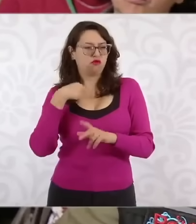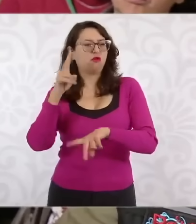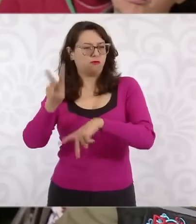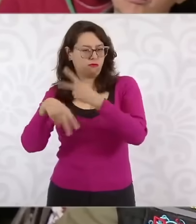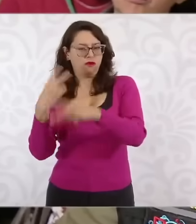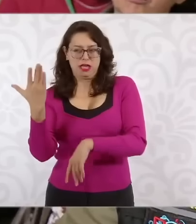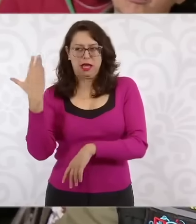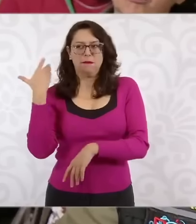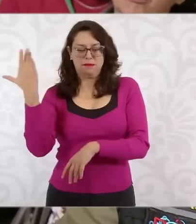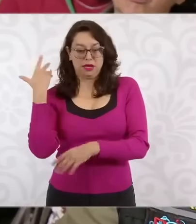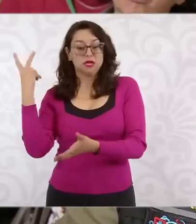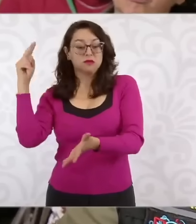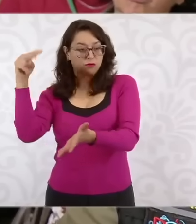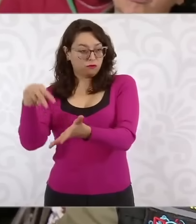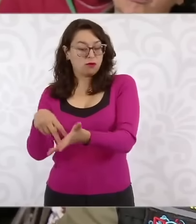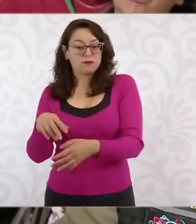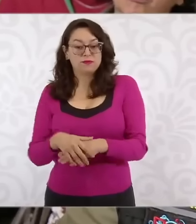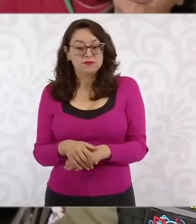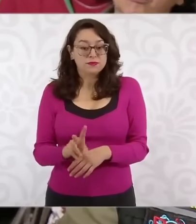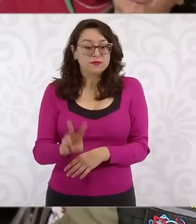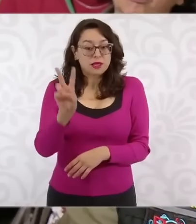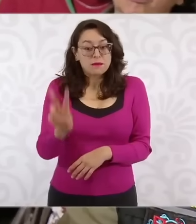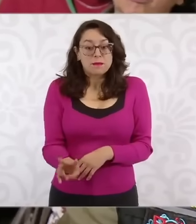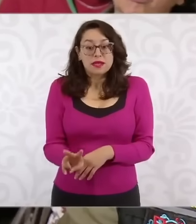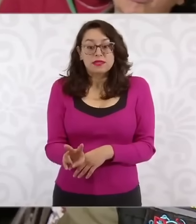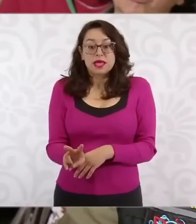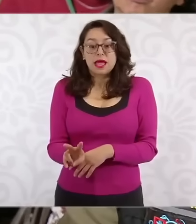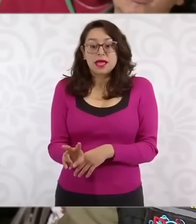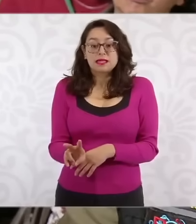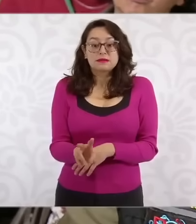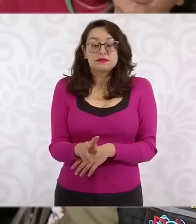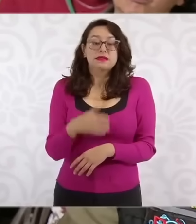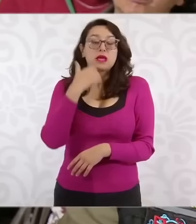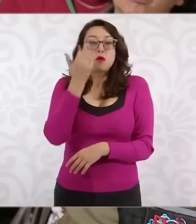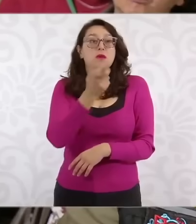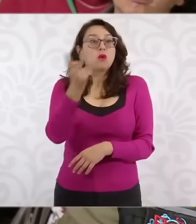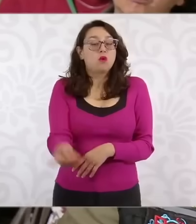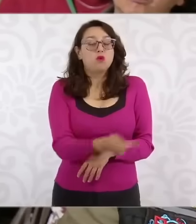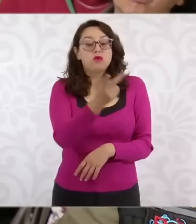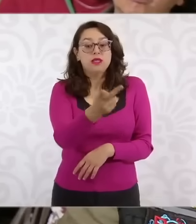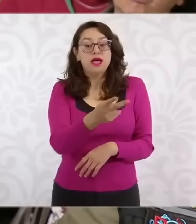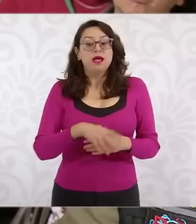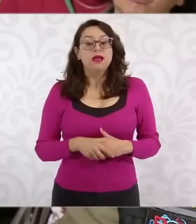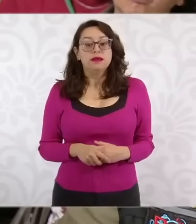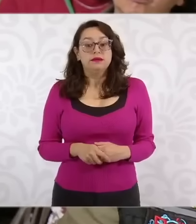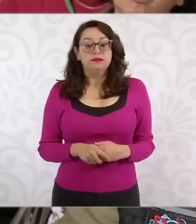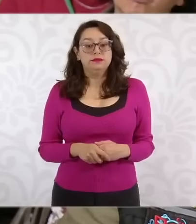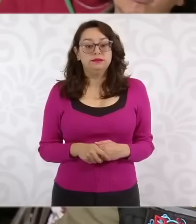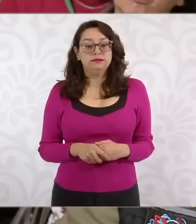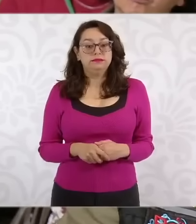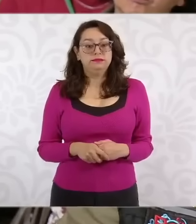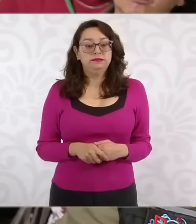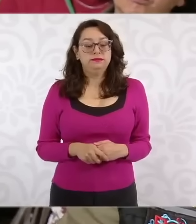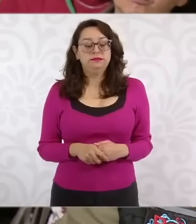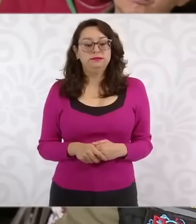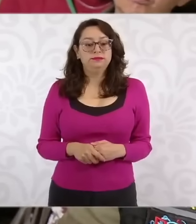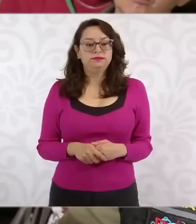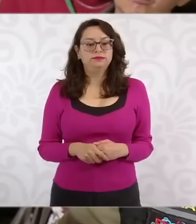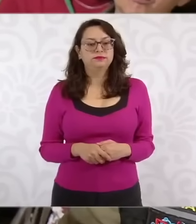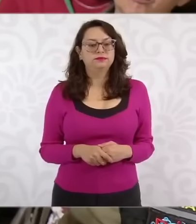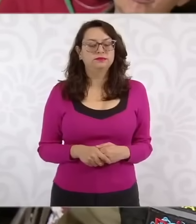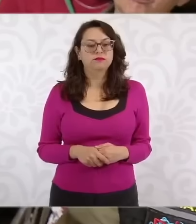pues yo, o sea, realmente presidenta, realmente la pregunta es eh a qué calma se refiere usted